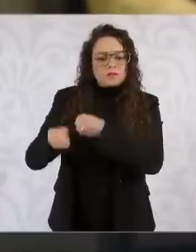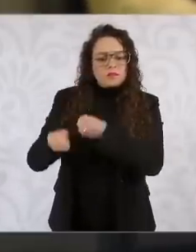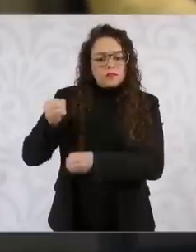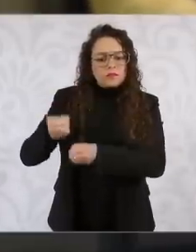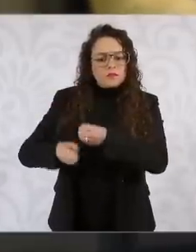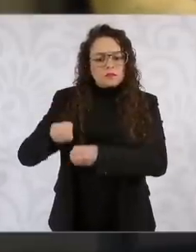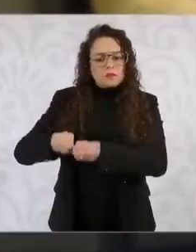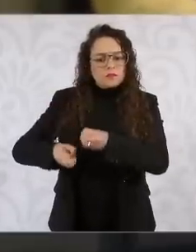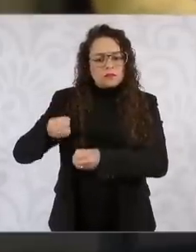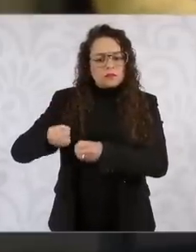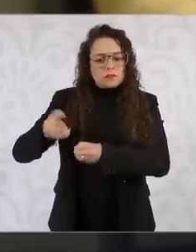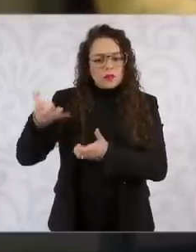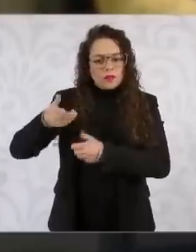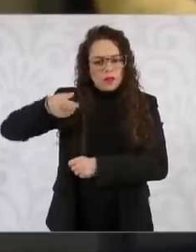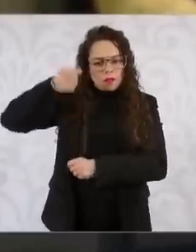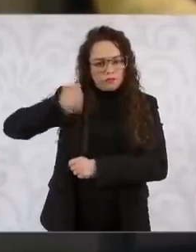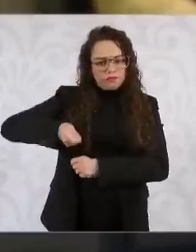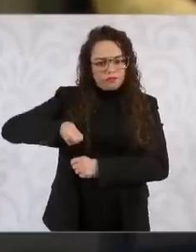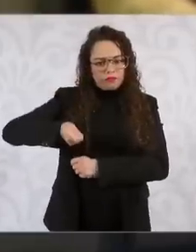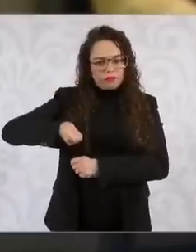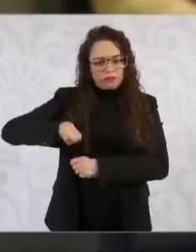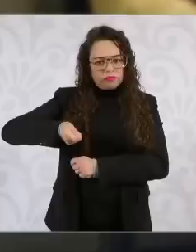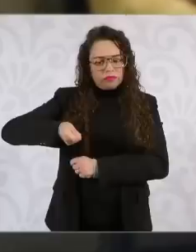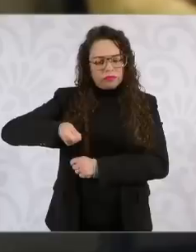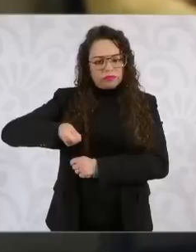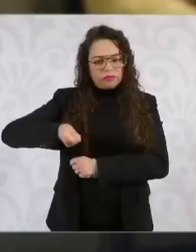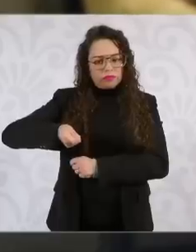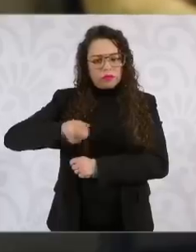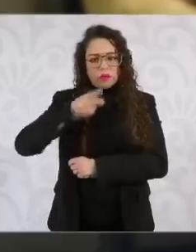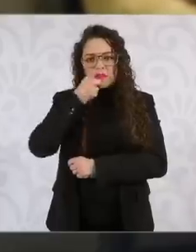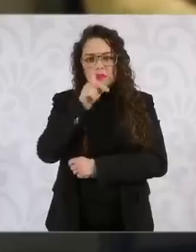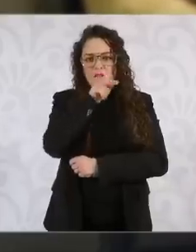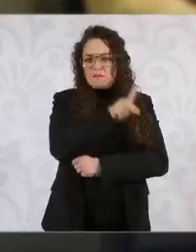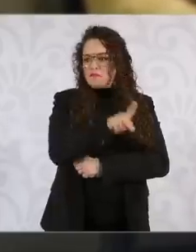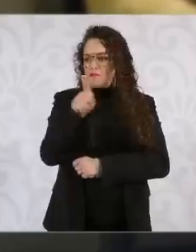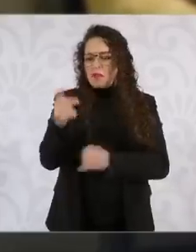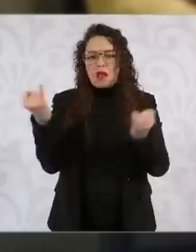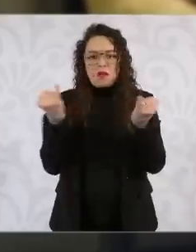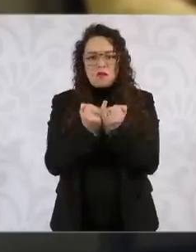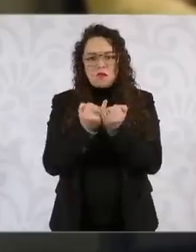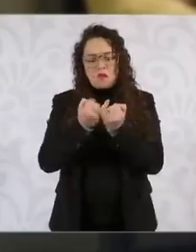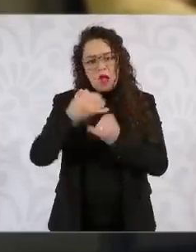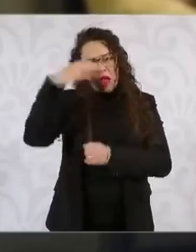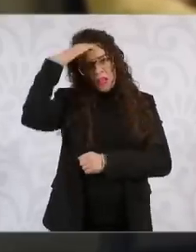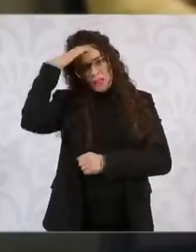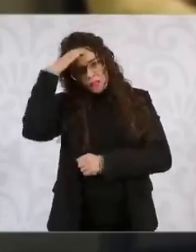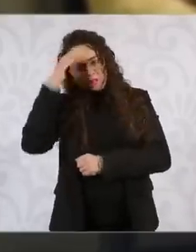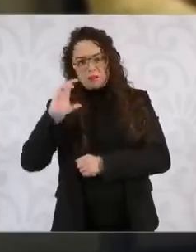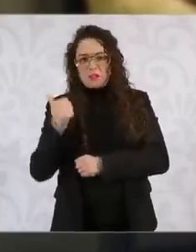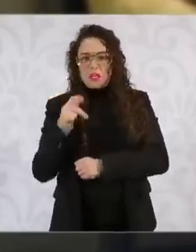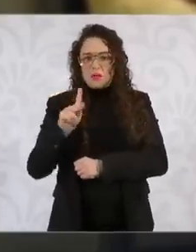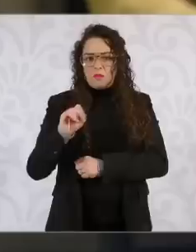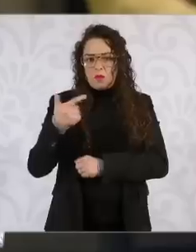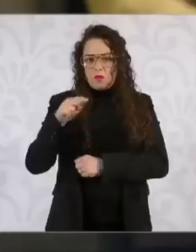que pues es igual que el Chapo Guzmán conocer su opinión referente a esta sentencia pero